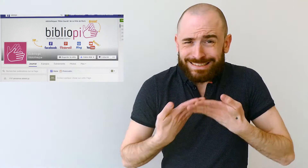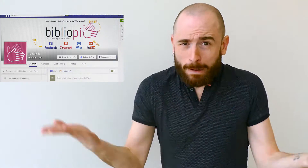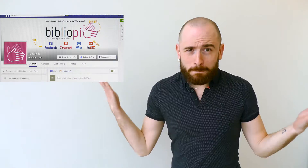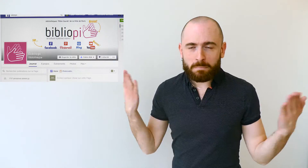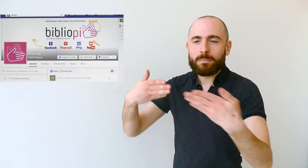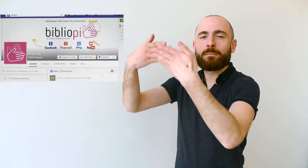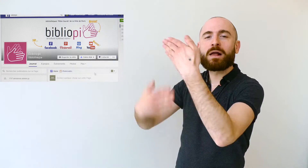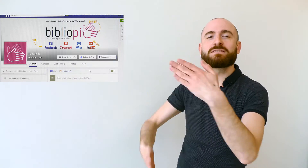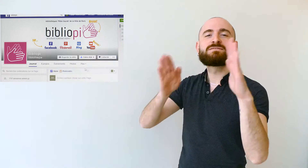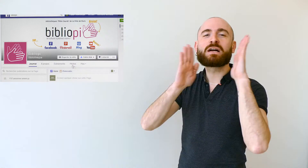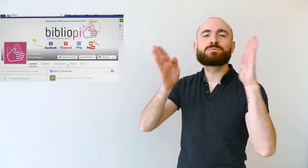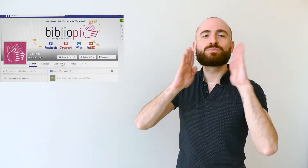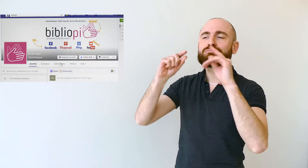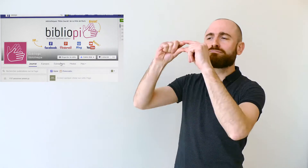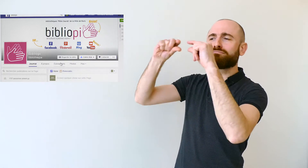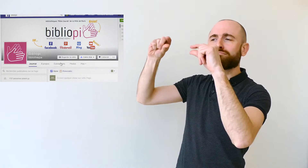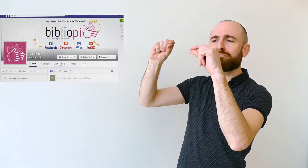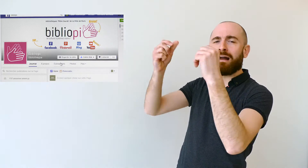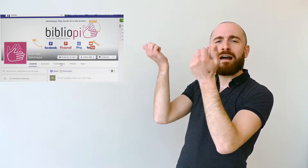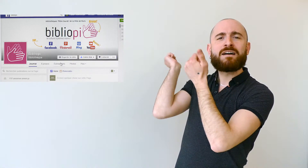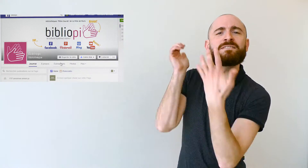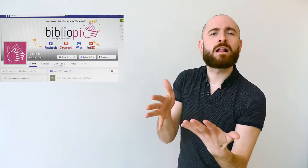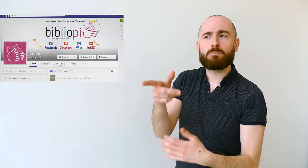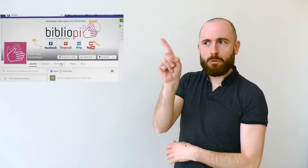Sur la page Facebook de bibliopi, vous trouverez un onglet "événements" :